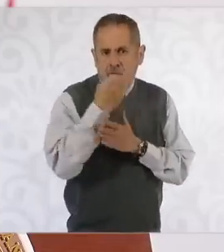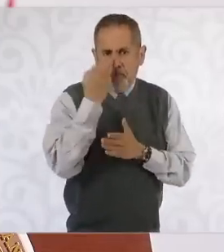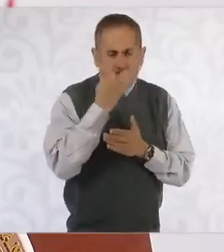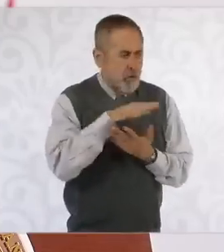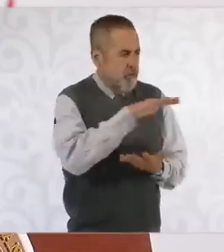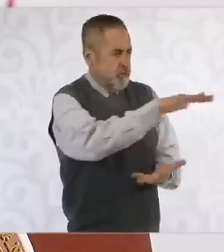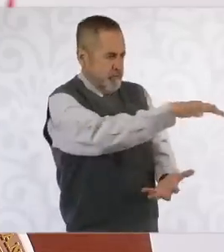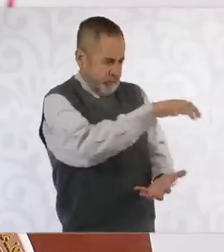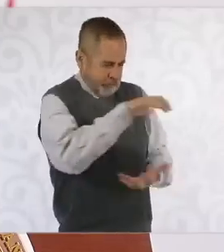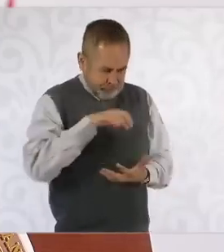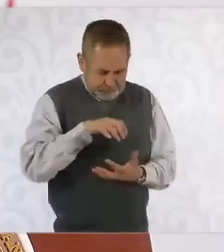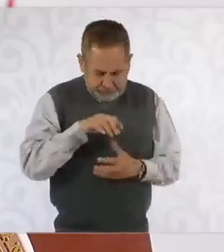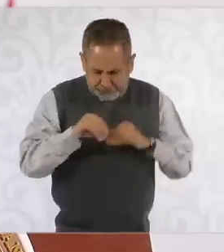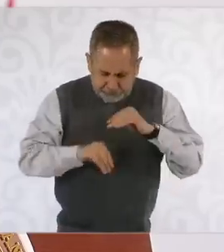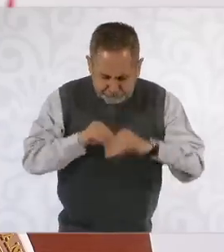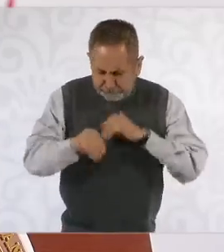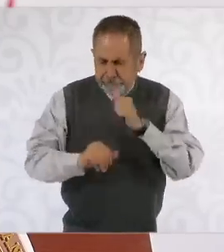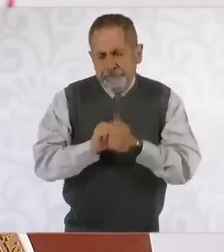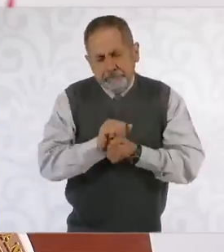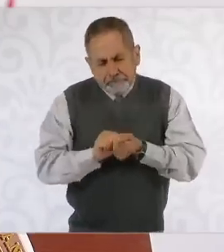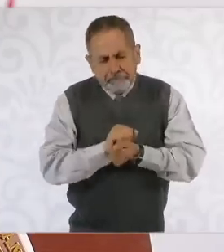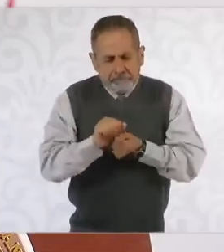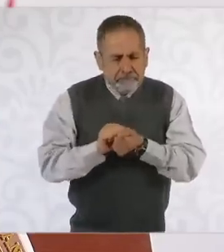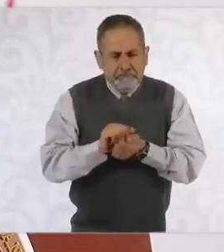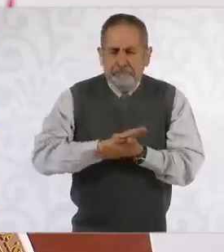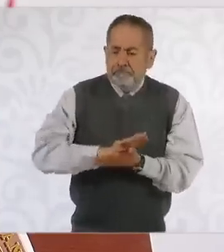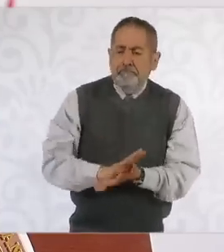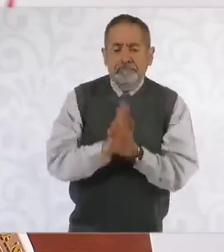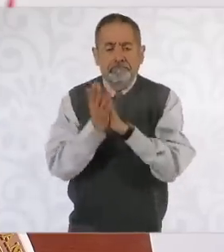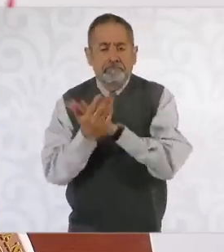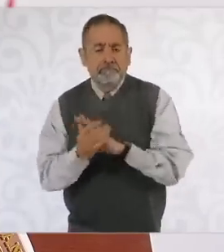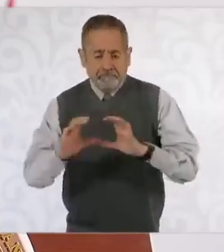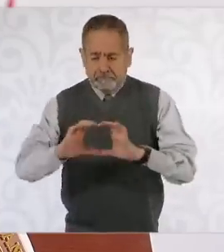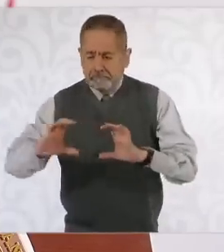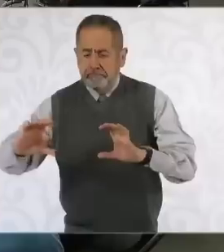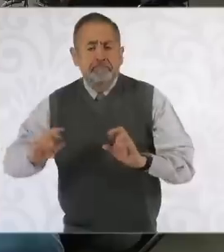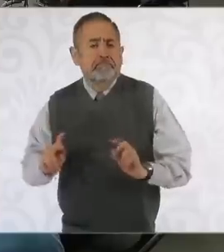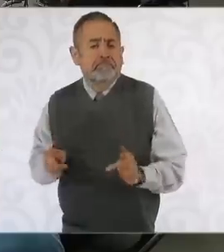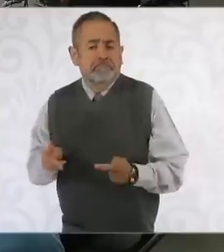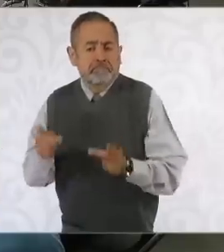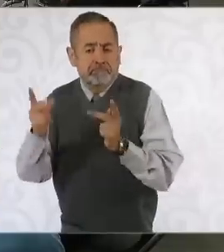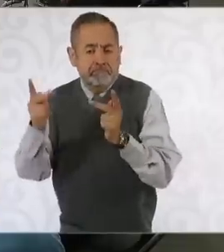se pueda vender en las tiendas de bienestar es parte de los trabajos que está haciendo María